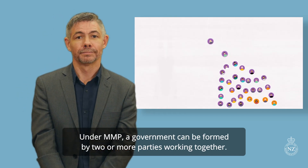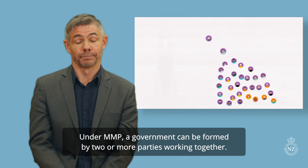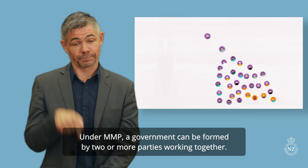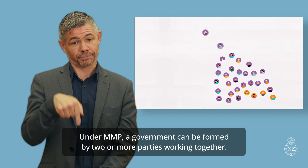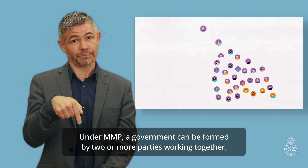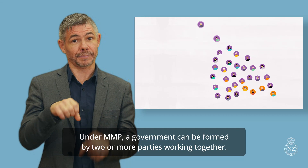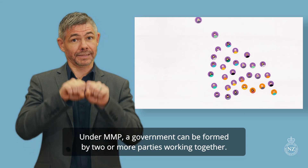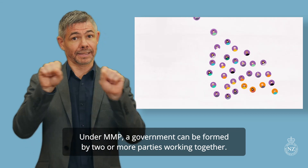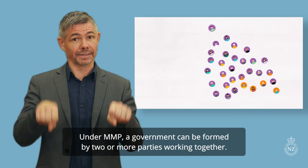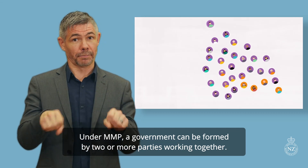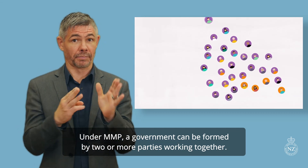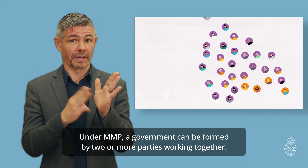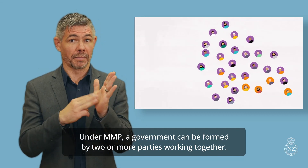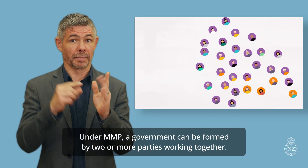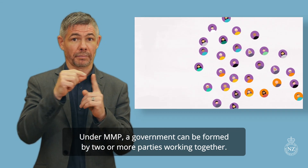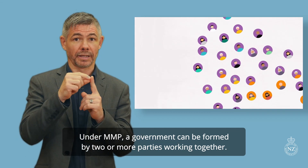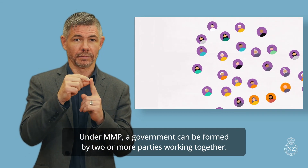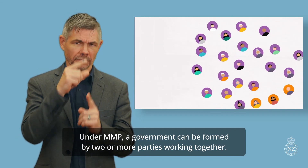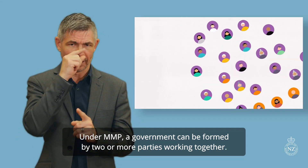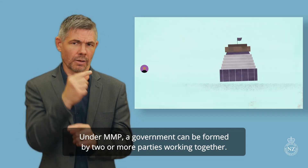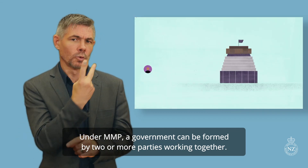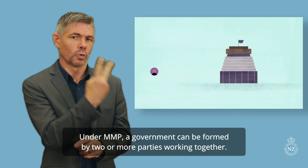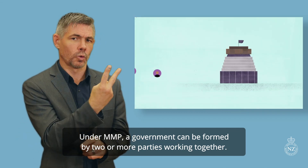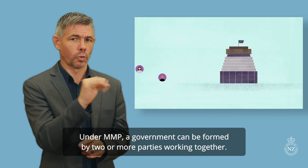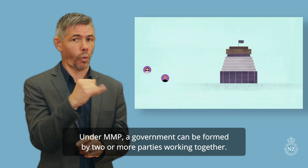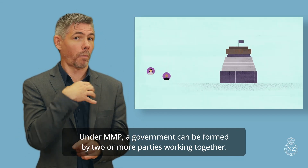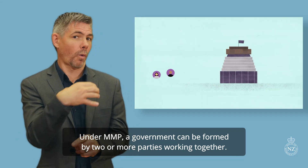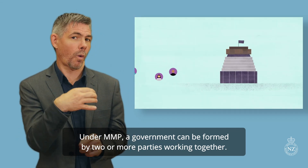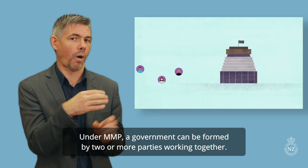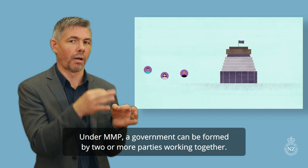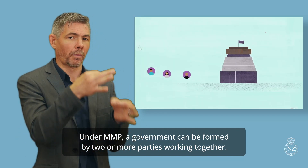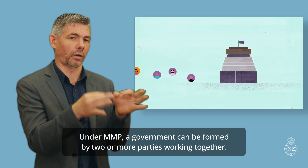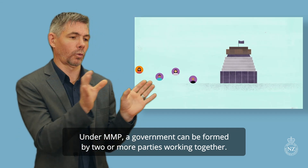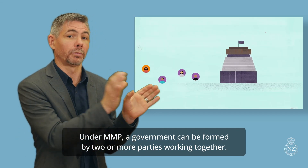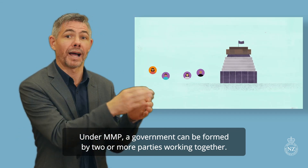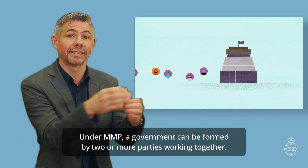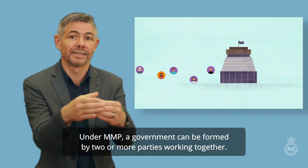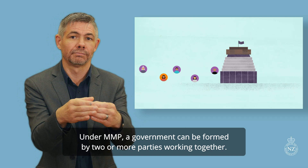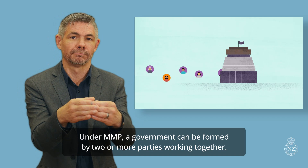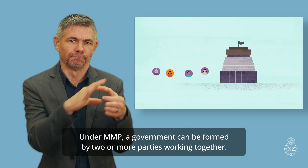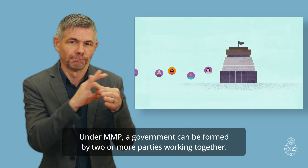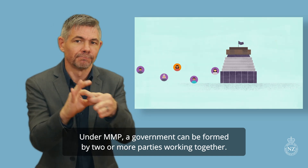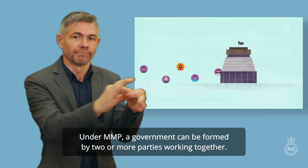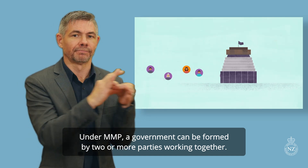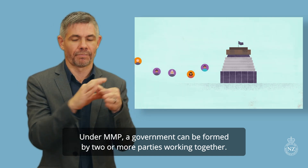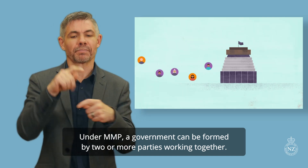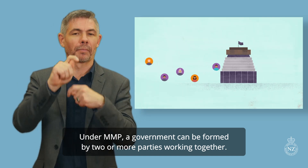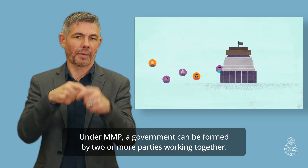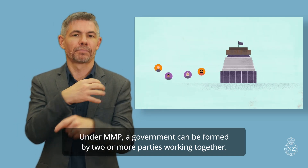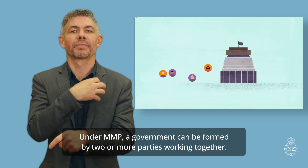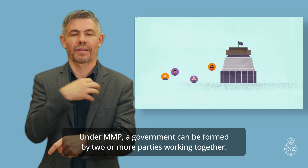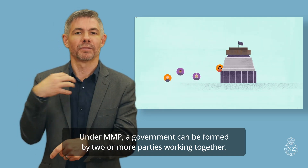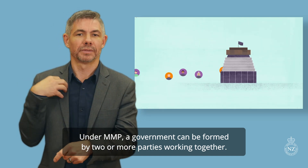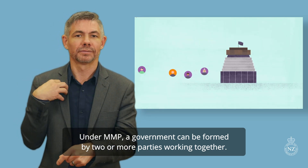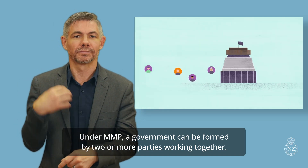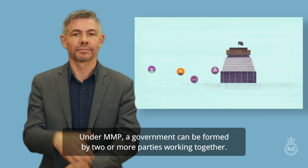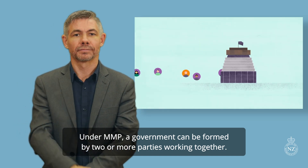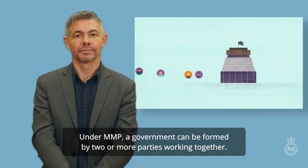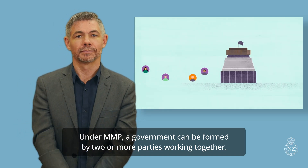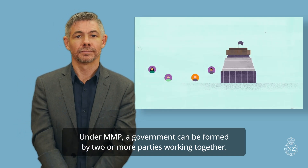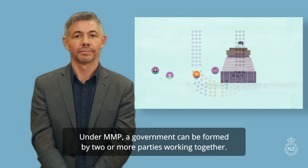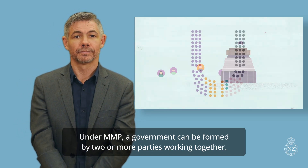I raro i te MMP, e āhei ana kia tū hei kāwanatanga mā te mahinga tahitanga o ngā pāti e rua, nui atu rānei.